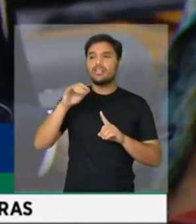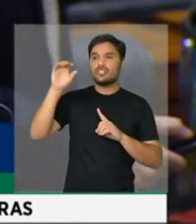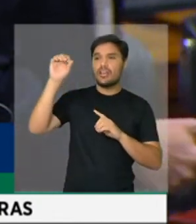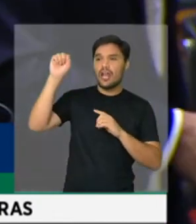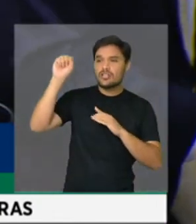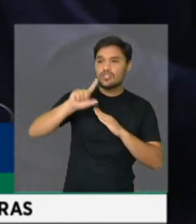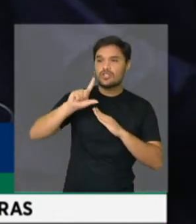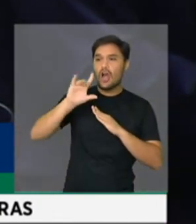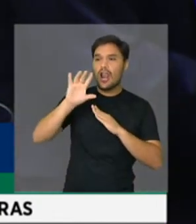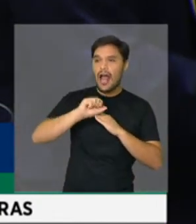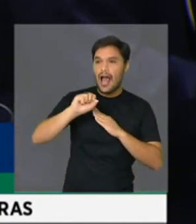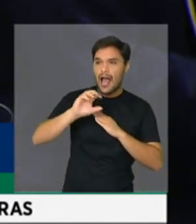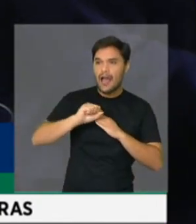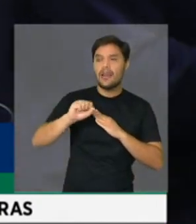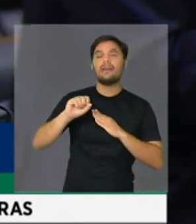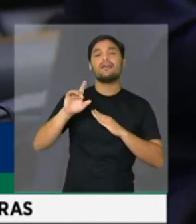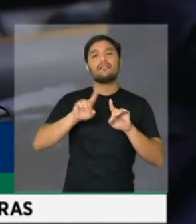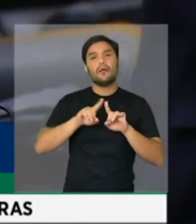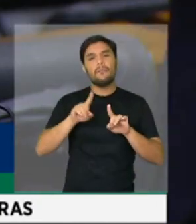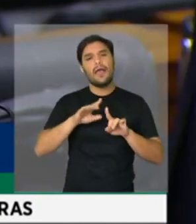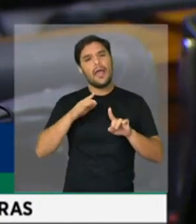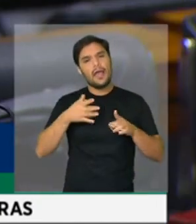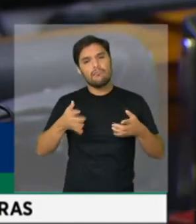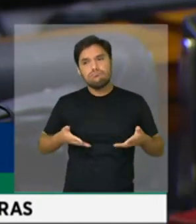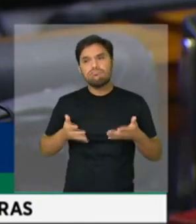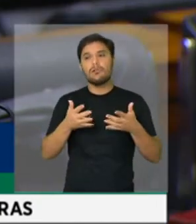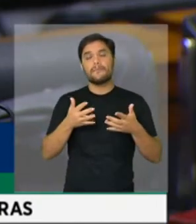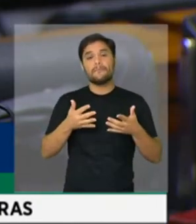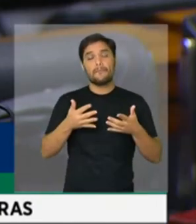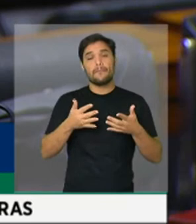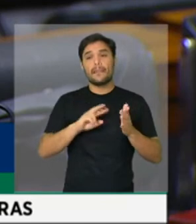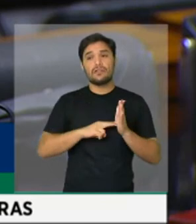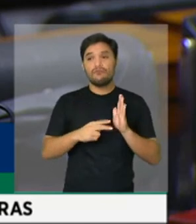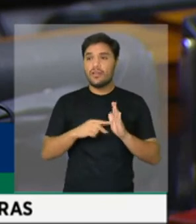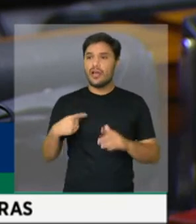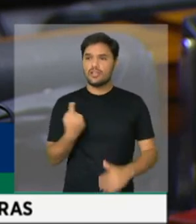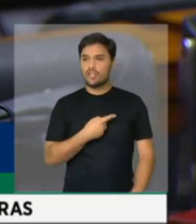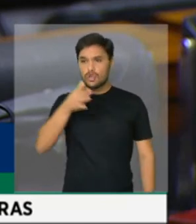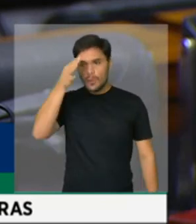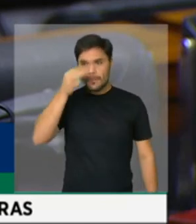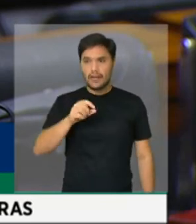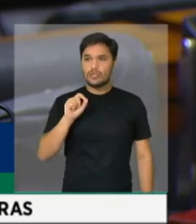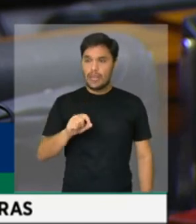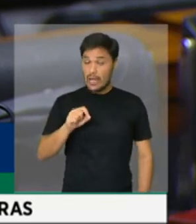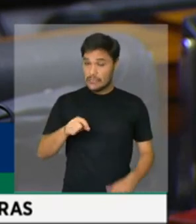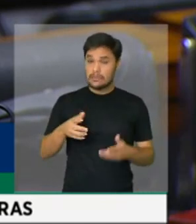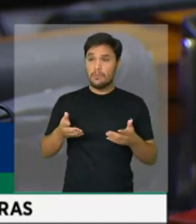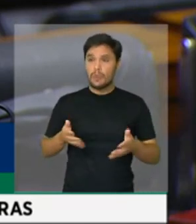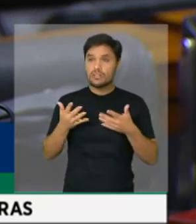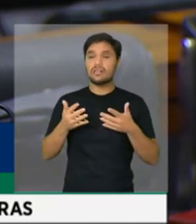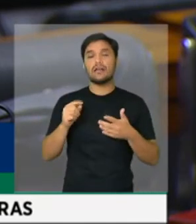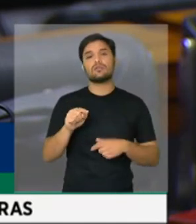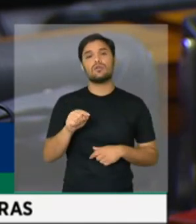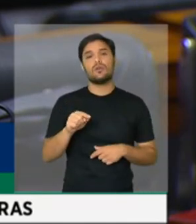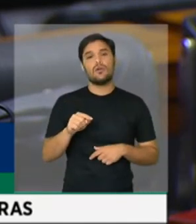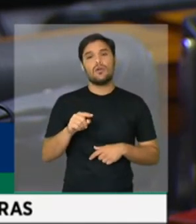CONTINUAR FORTALECENDO ESSA EMPRESA, CONTINUAR FORTALECENDO ESSA MATRIZ ENERGÉTICA NÃO CARBONÁRIA QUE A GENTE TEM NO BRASIL, FORTALECENDO A ENERGIA EÓ